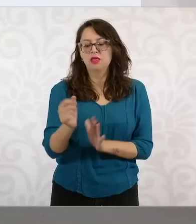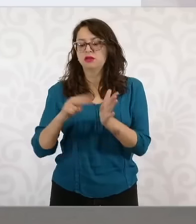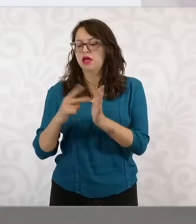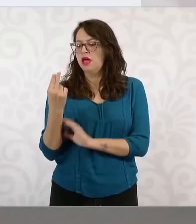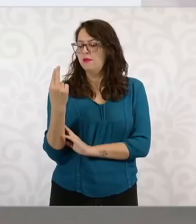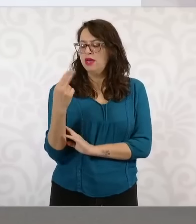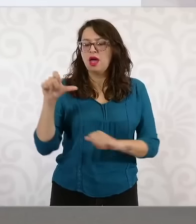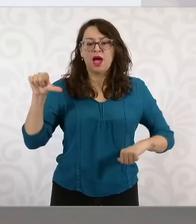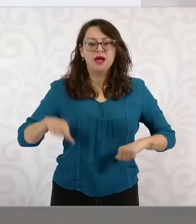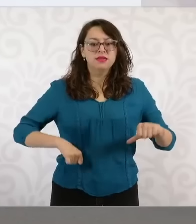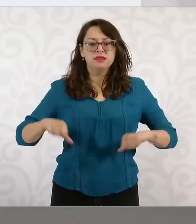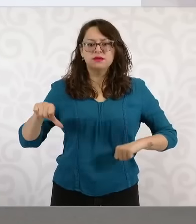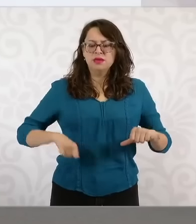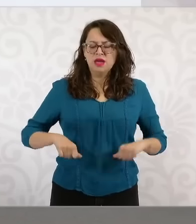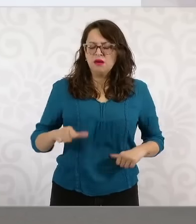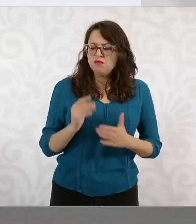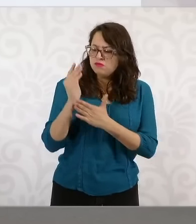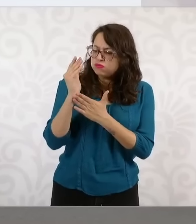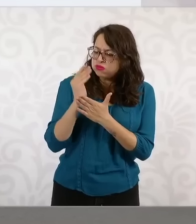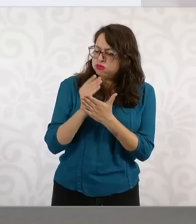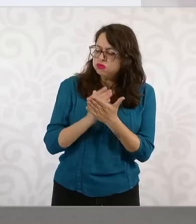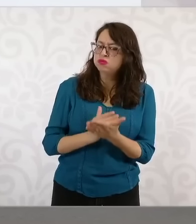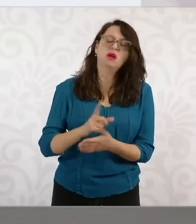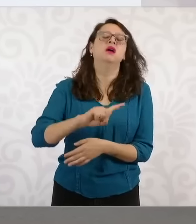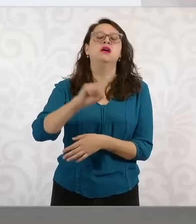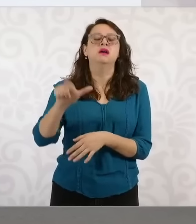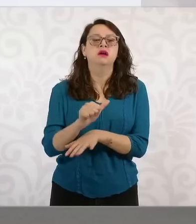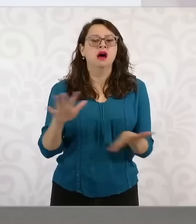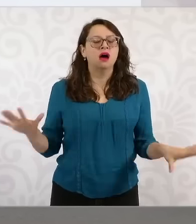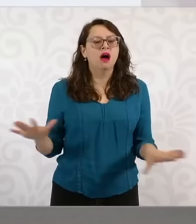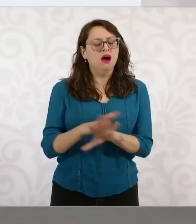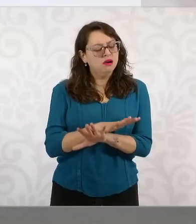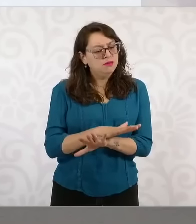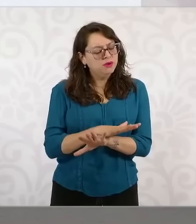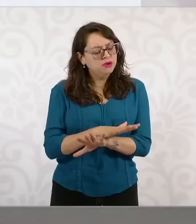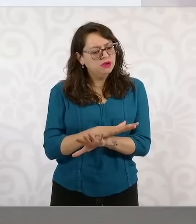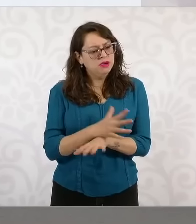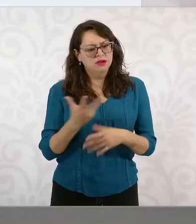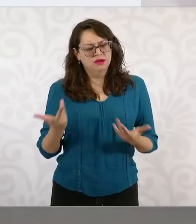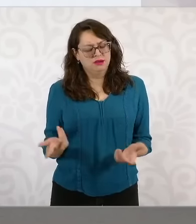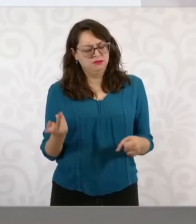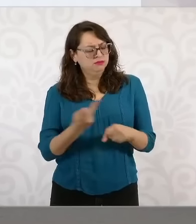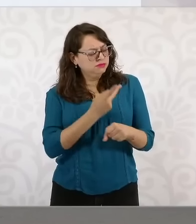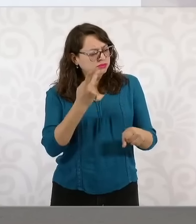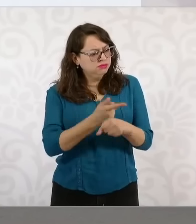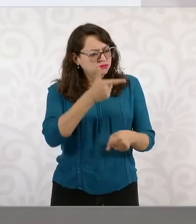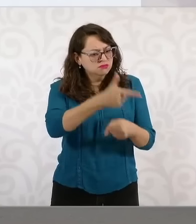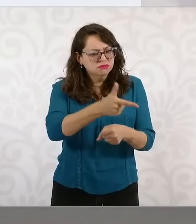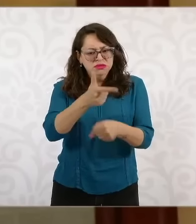propias del proceso de transición encontramos que había prácticas indebidas como extorsiones